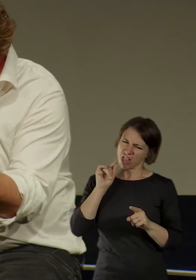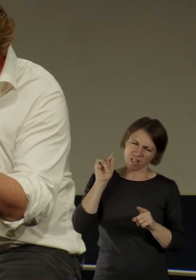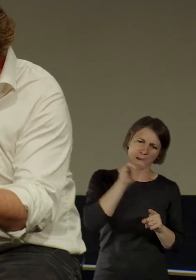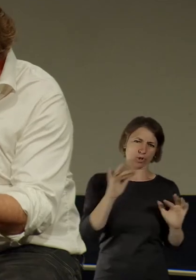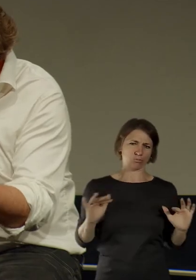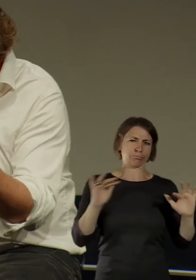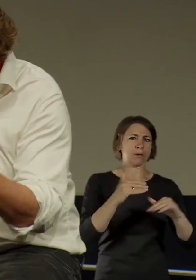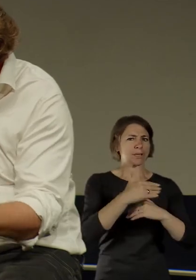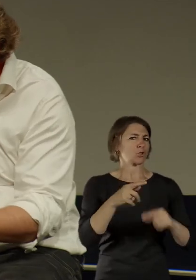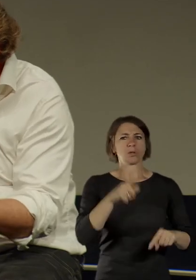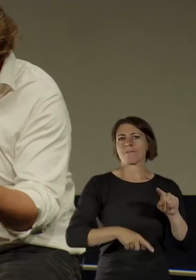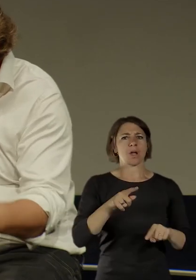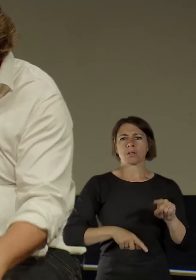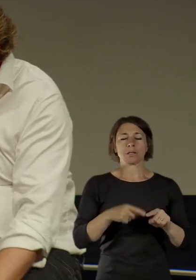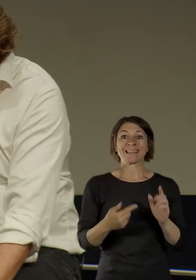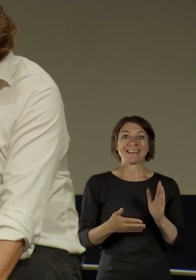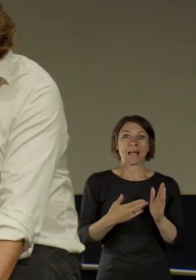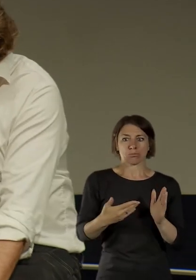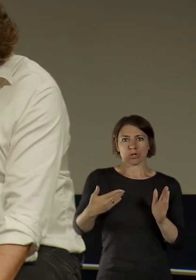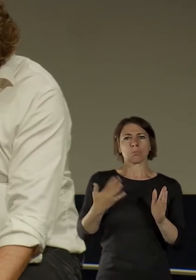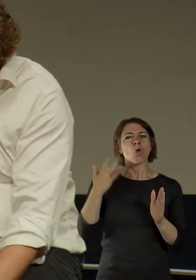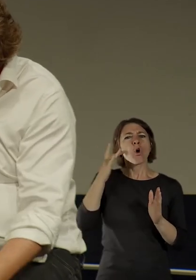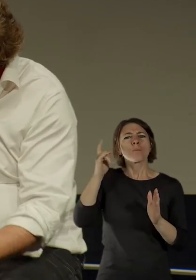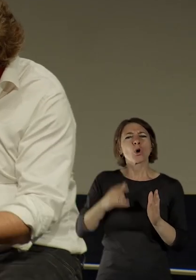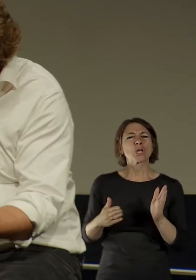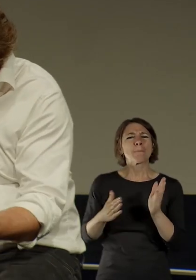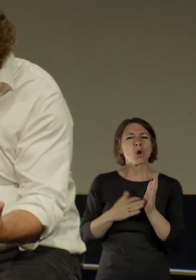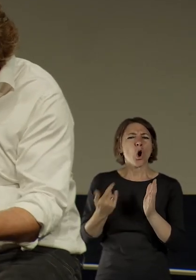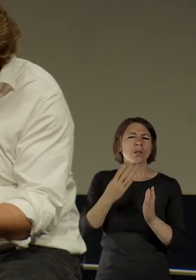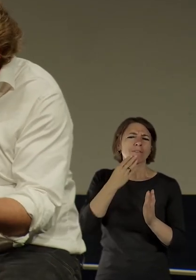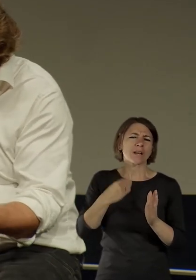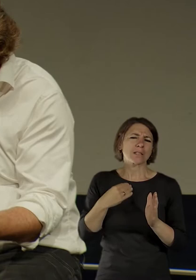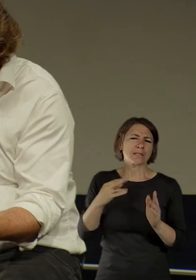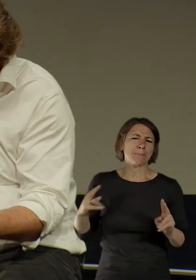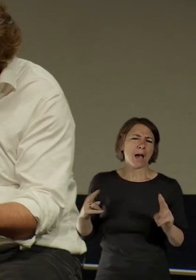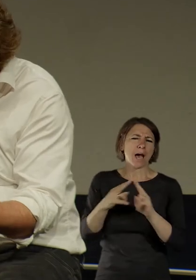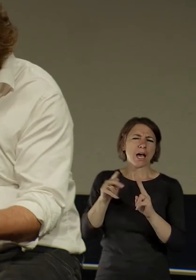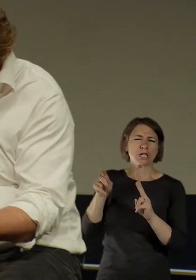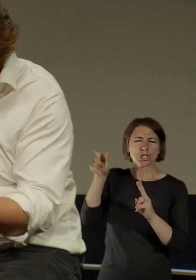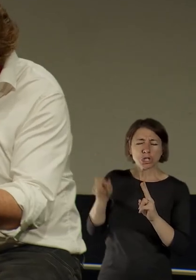Nedávno tady byl třeba Carlos Morena z Paříže, což je relativně malé město